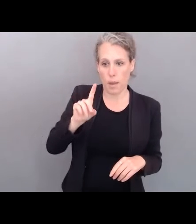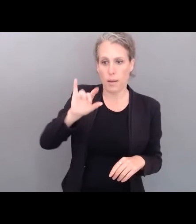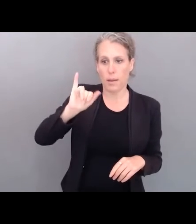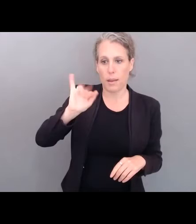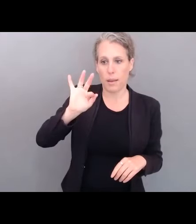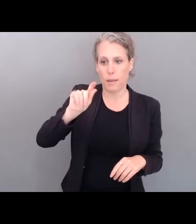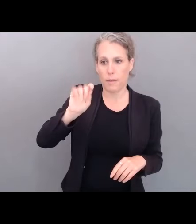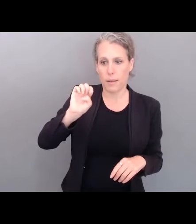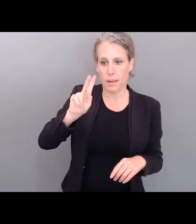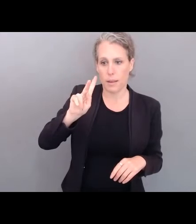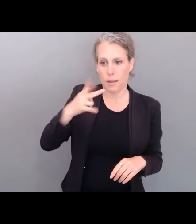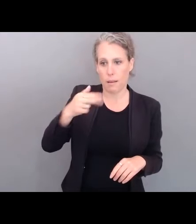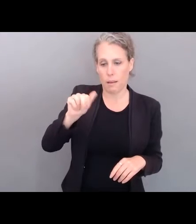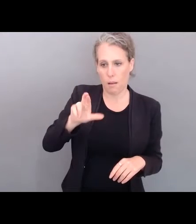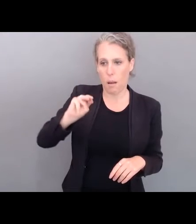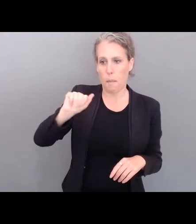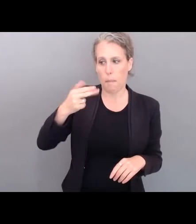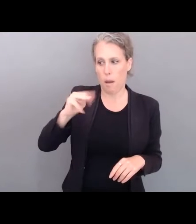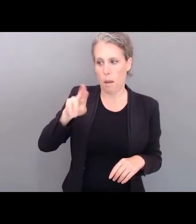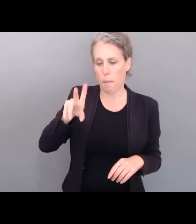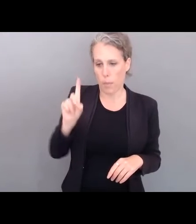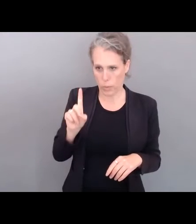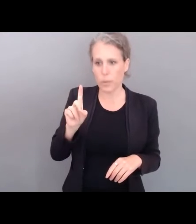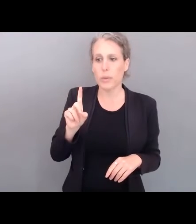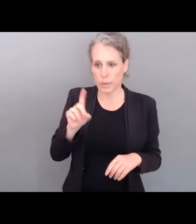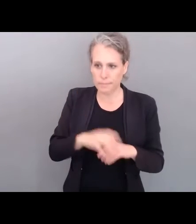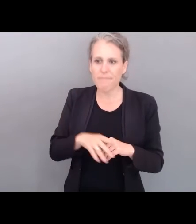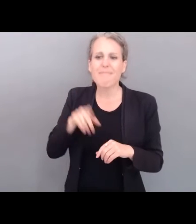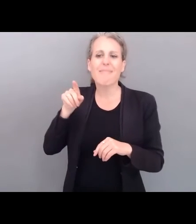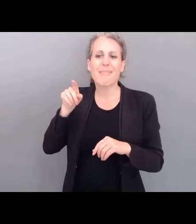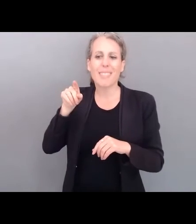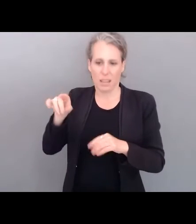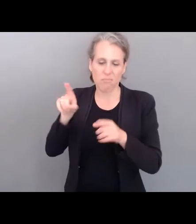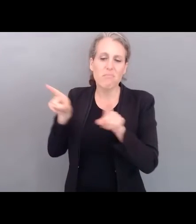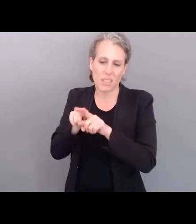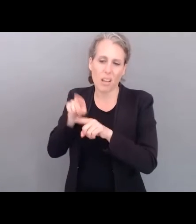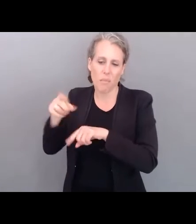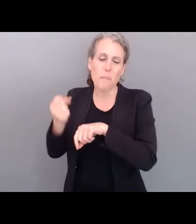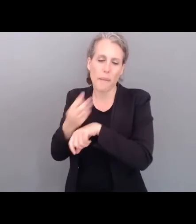Y el otro investigador sobre esto es Mohammed Iftekhar Mac mood, que es el